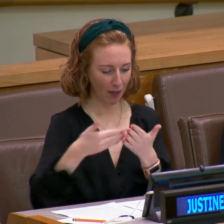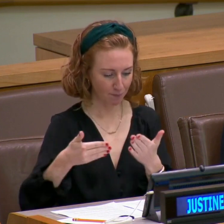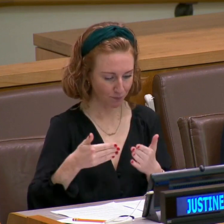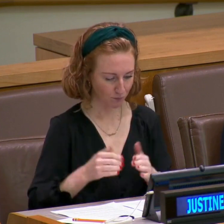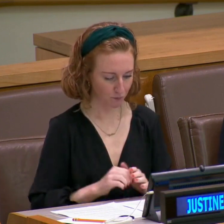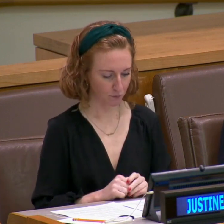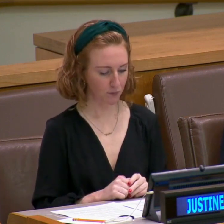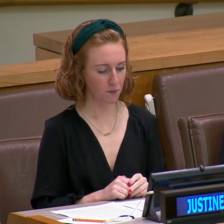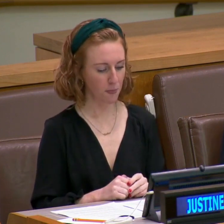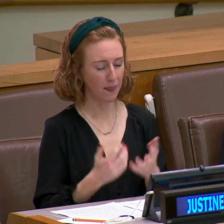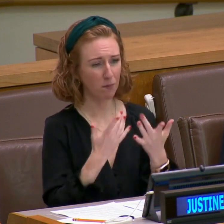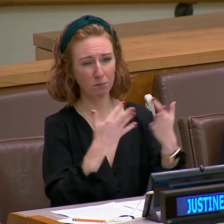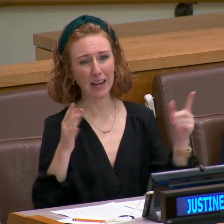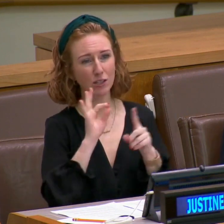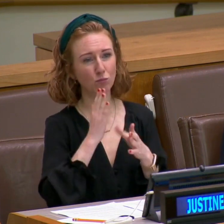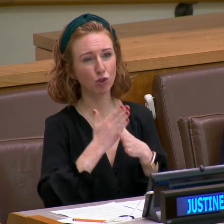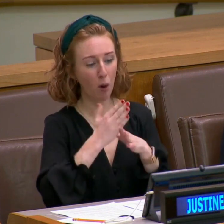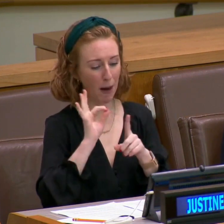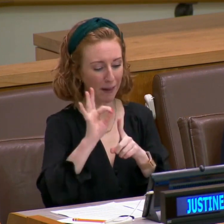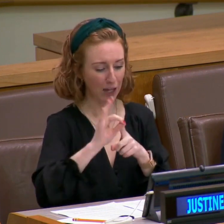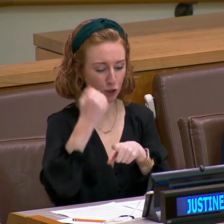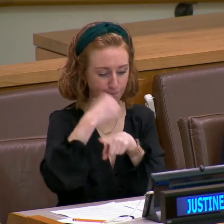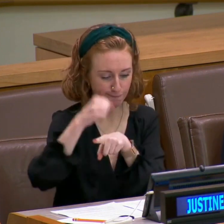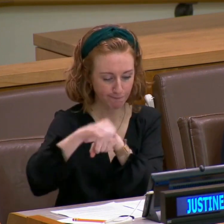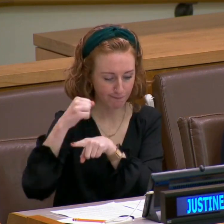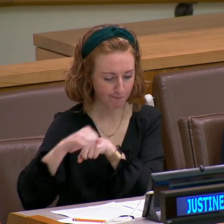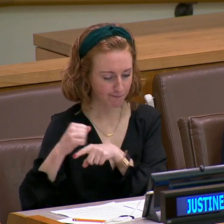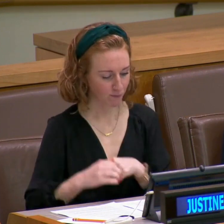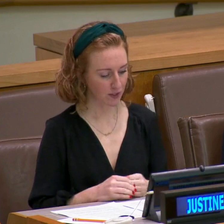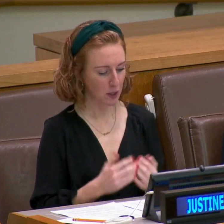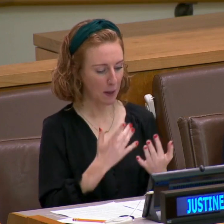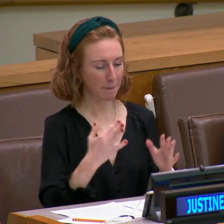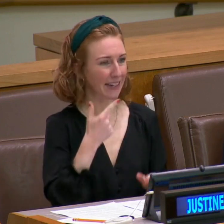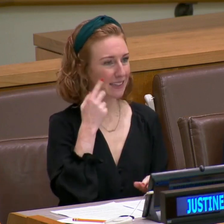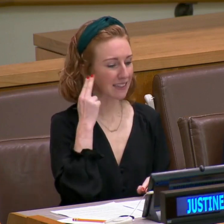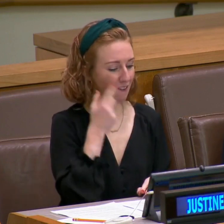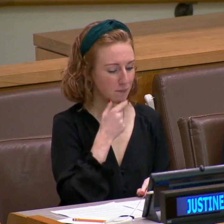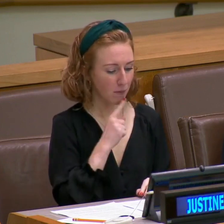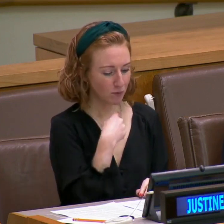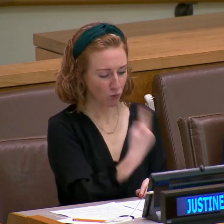quienes usamos la lengua de signos. Muchas aplicaciones de trabajo son rechazadas, y a muchas personas